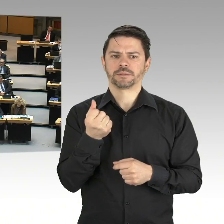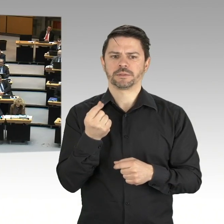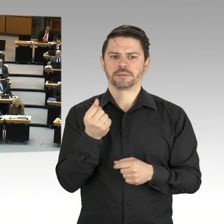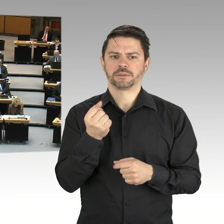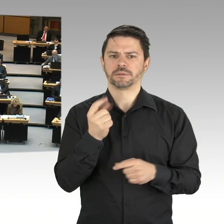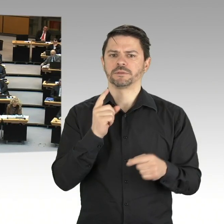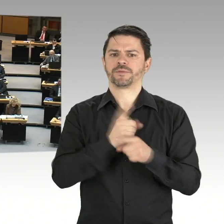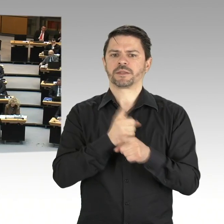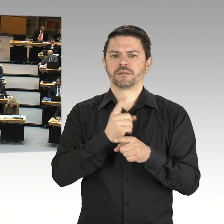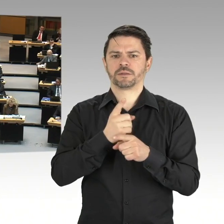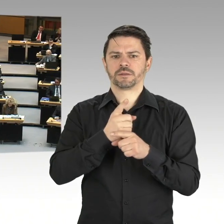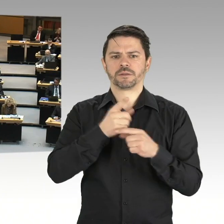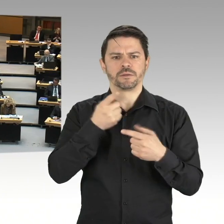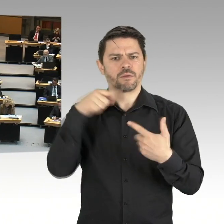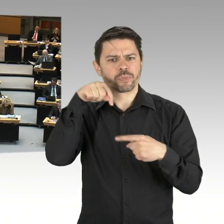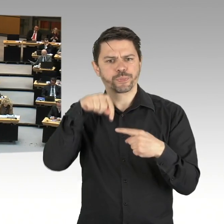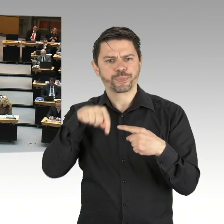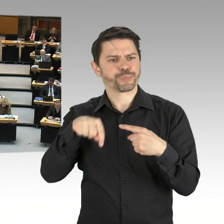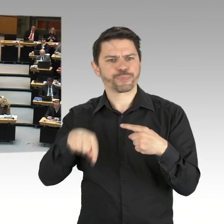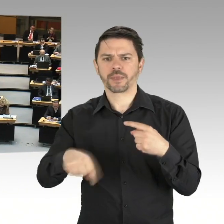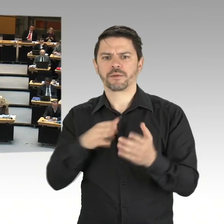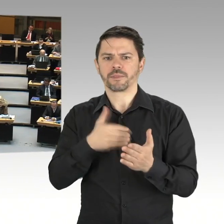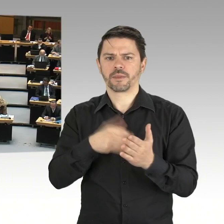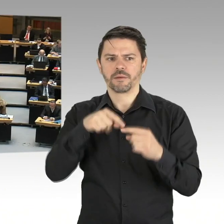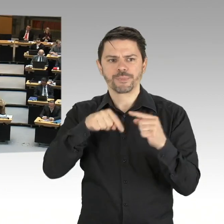Und für Härtefälle, und das mag durchaus sein,